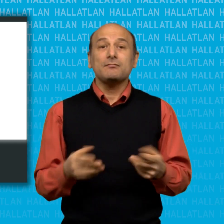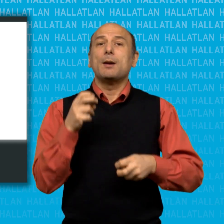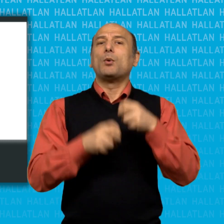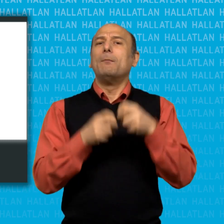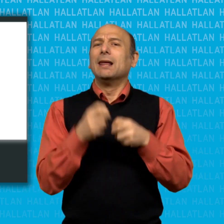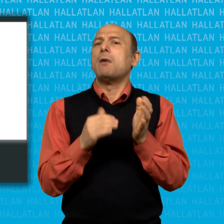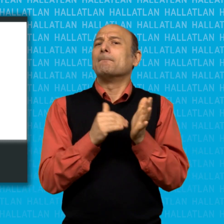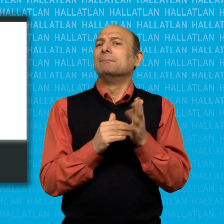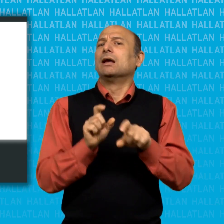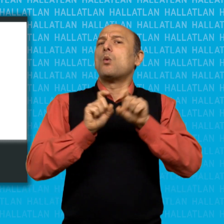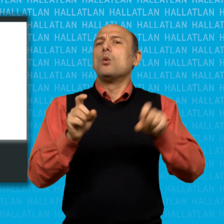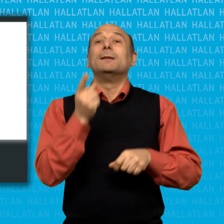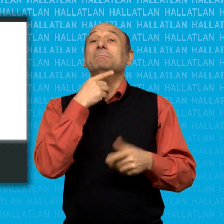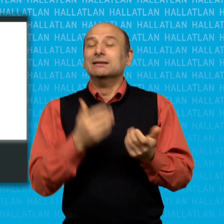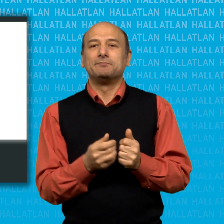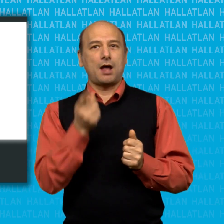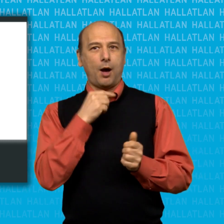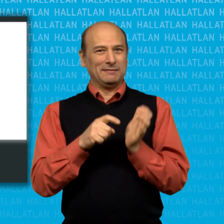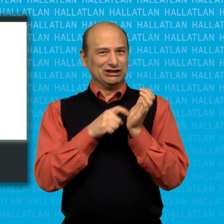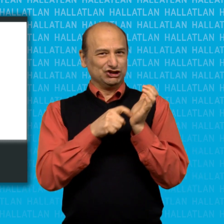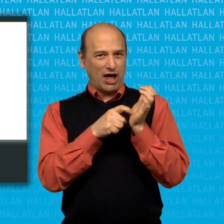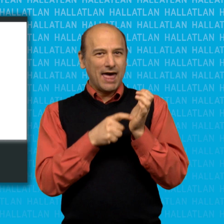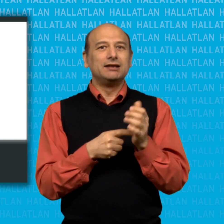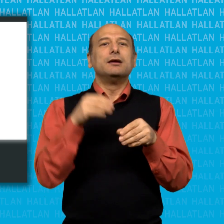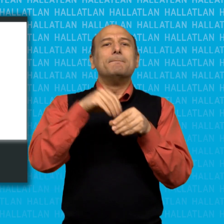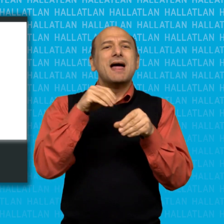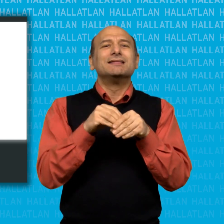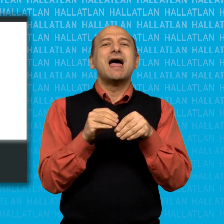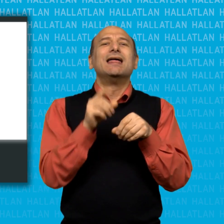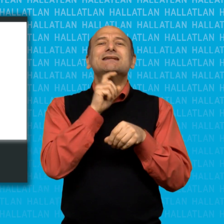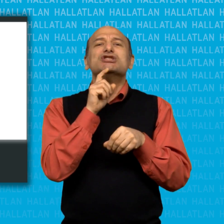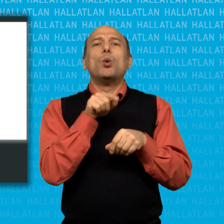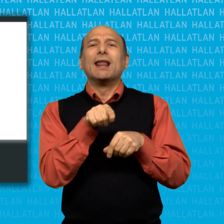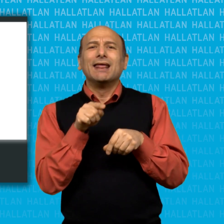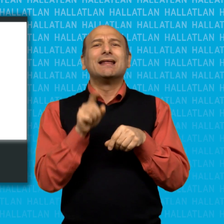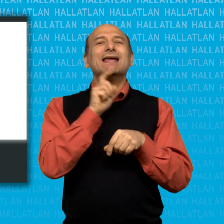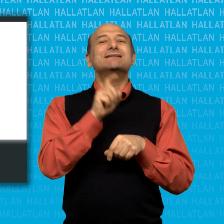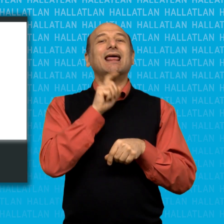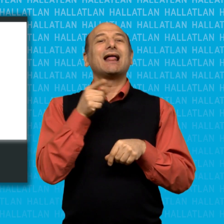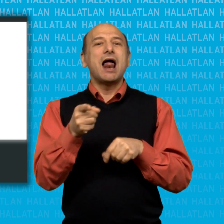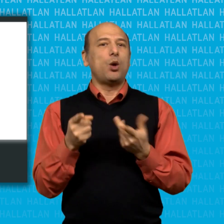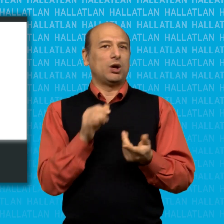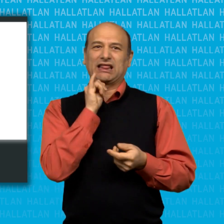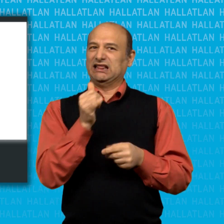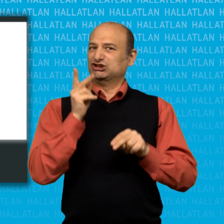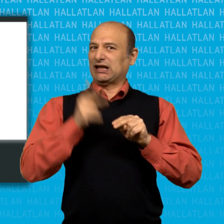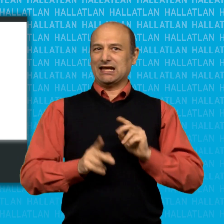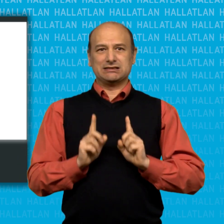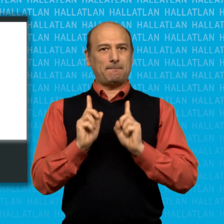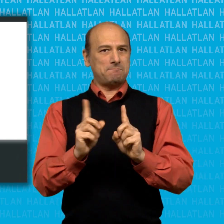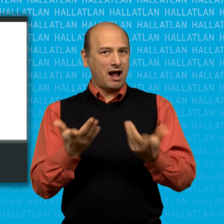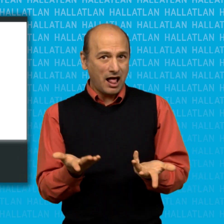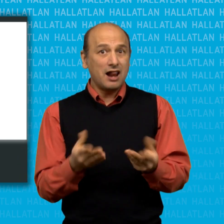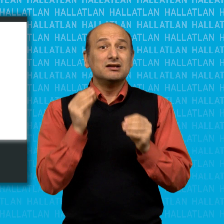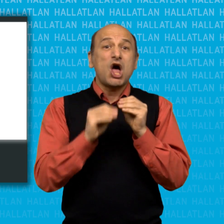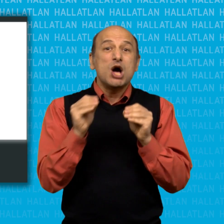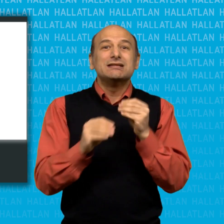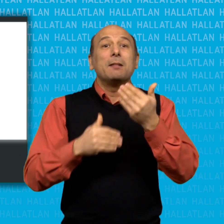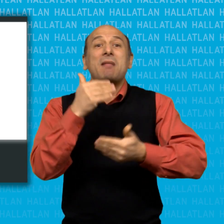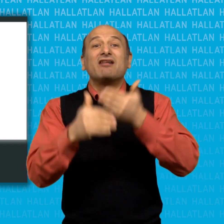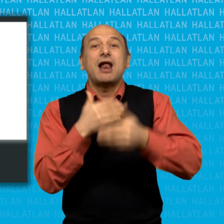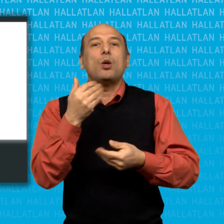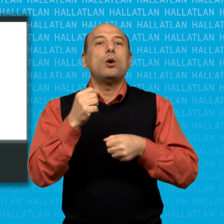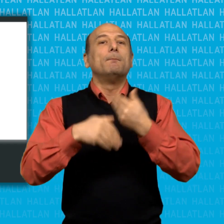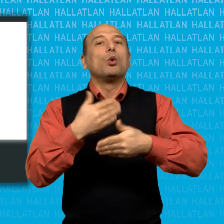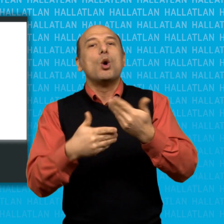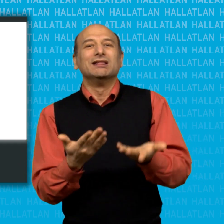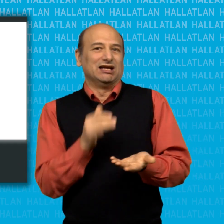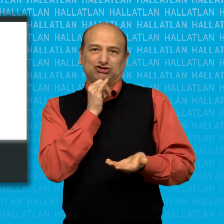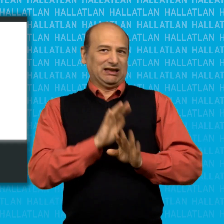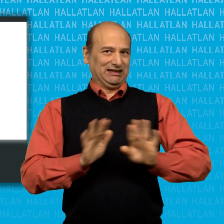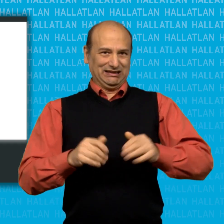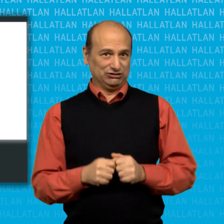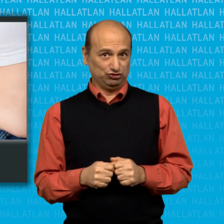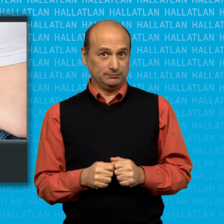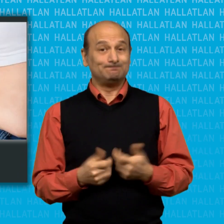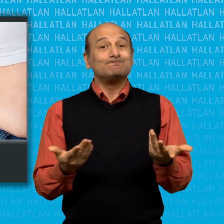A probléma oka az, hogy a sejtek inzulinreceptorai nem jól alakulnak ki, illetve nem működnek megfelelően.